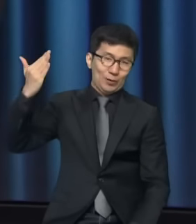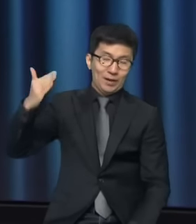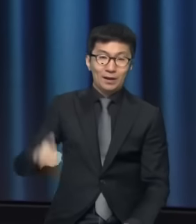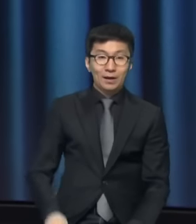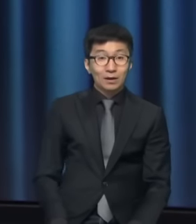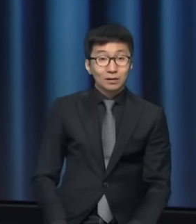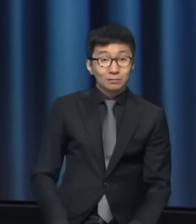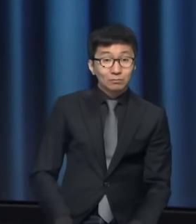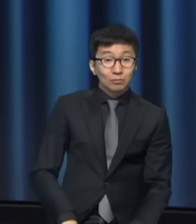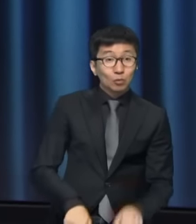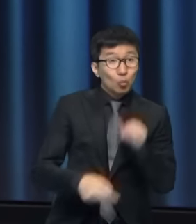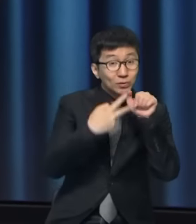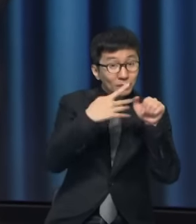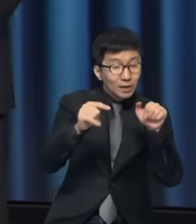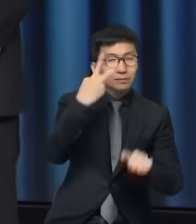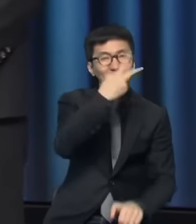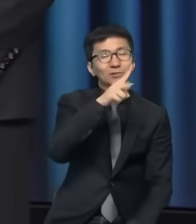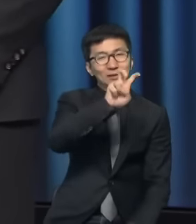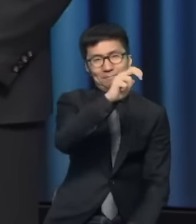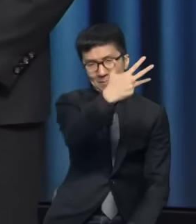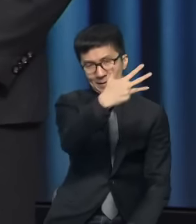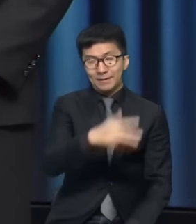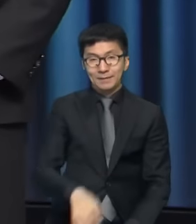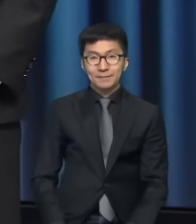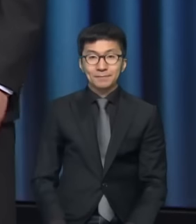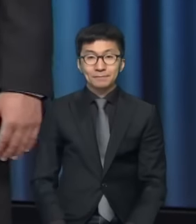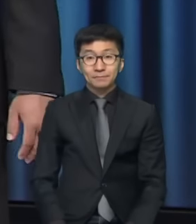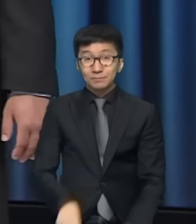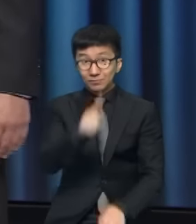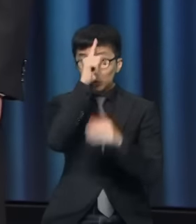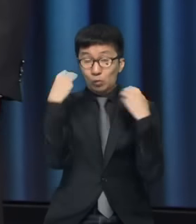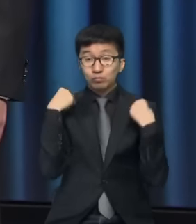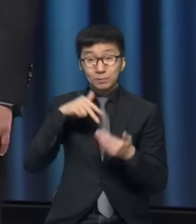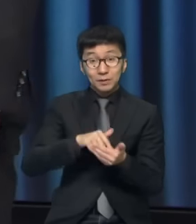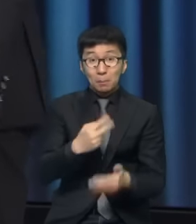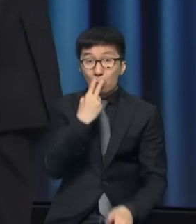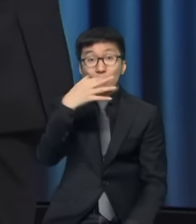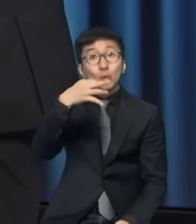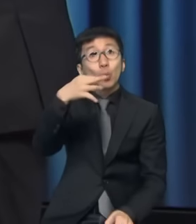닿습니다. 정부안에 따르면 보험료 차이는 얼마나